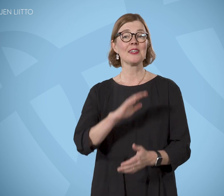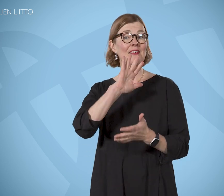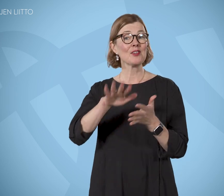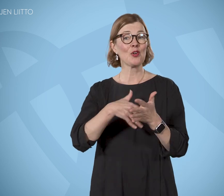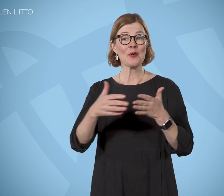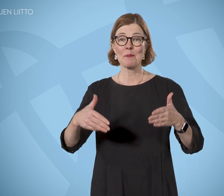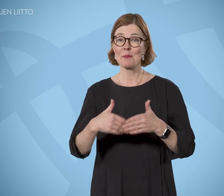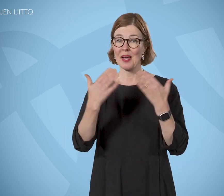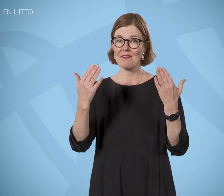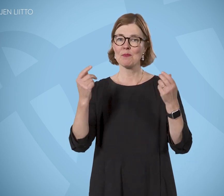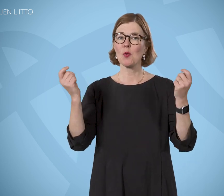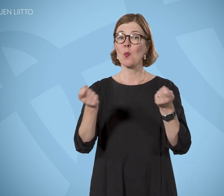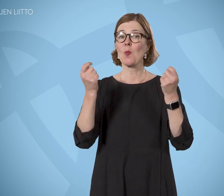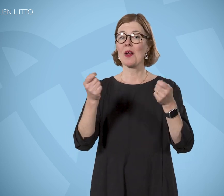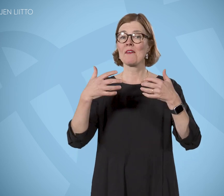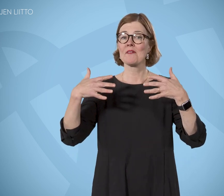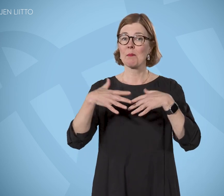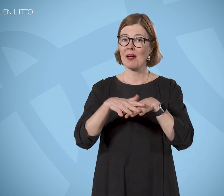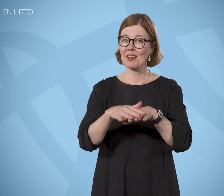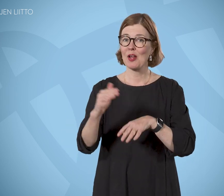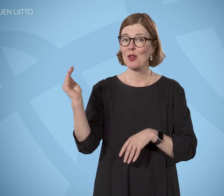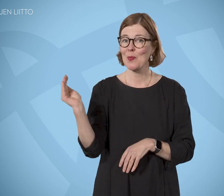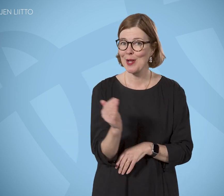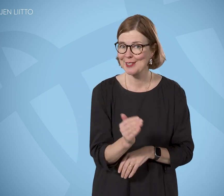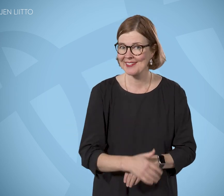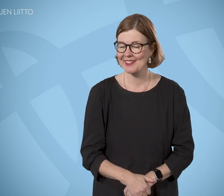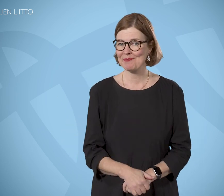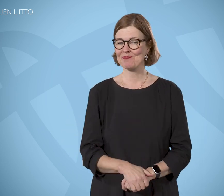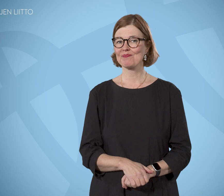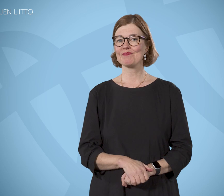Viittomakielen päivän juhlawebinaari lähestyy!